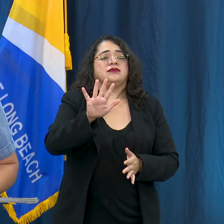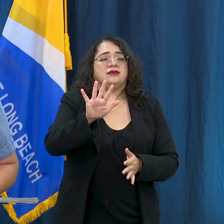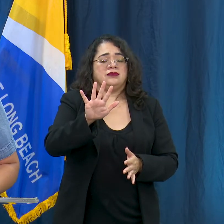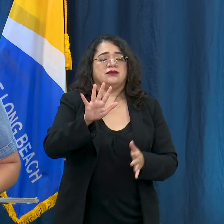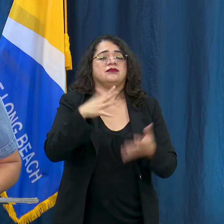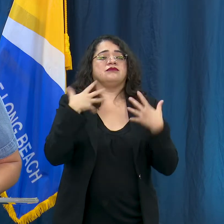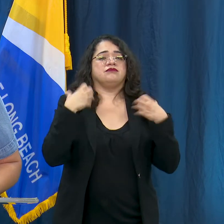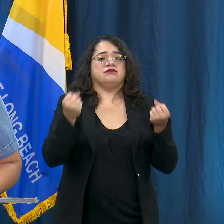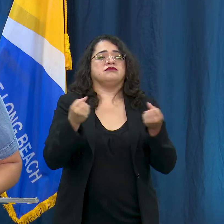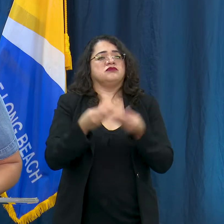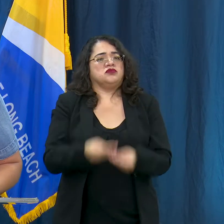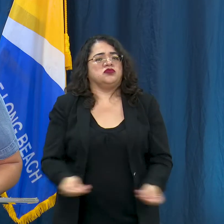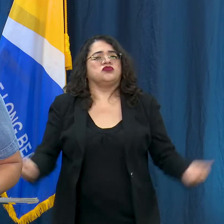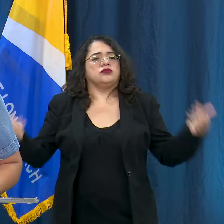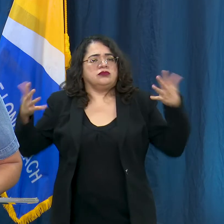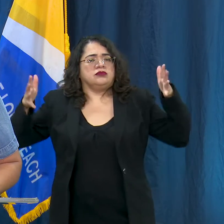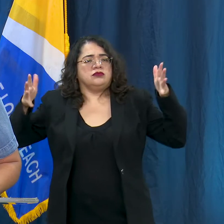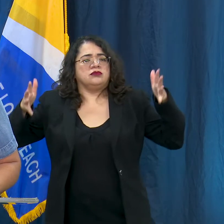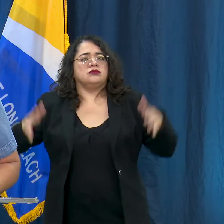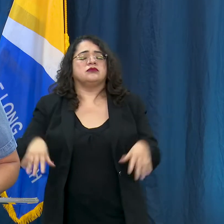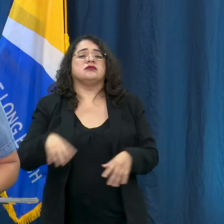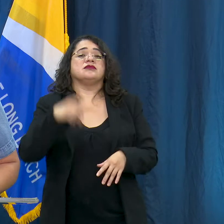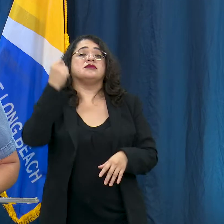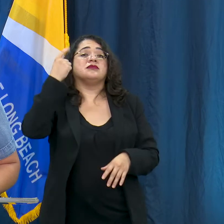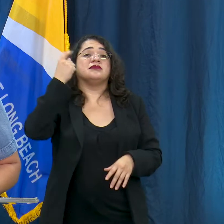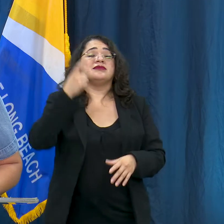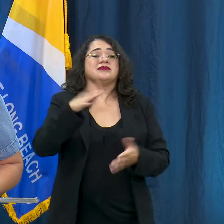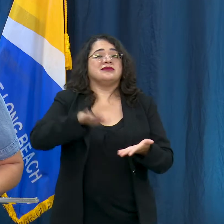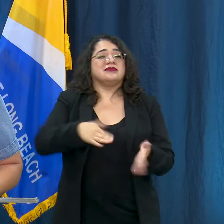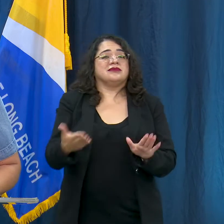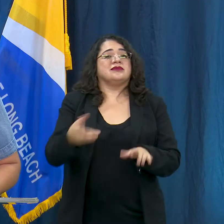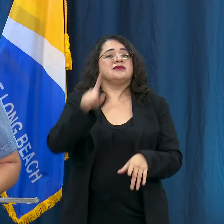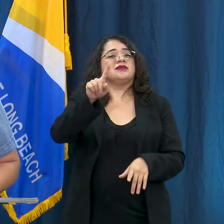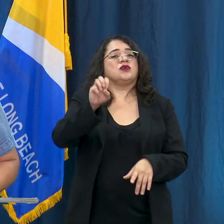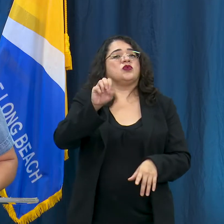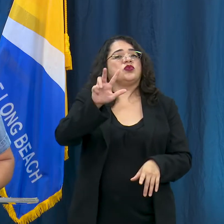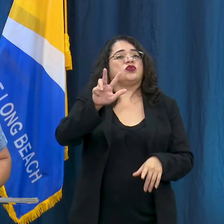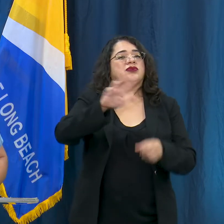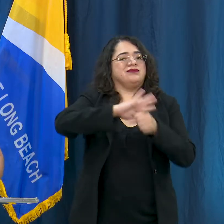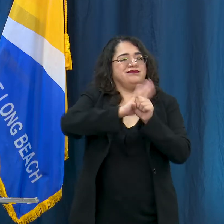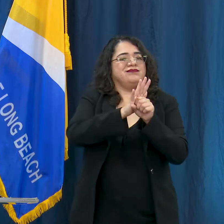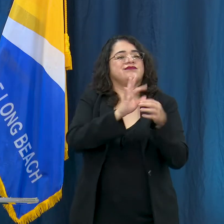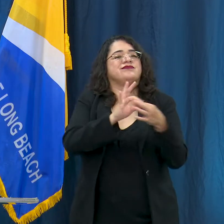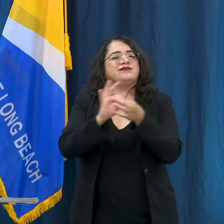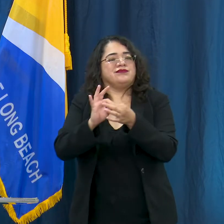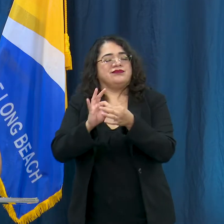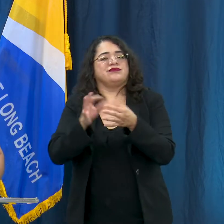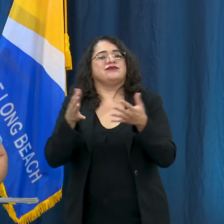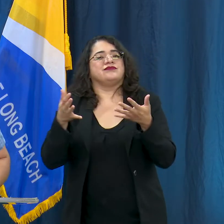in Osen twist si en inform are que hemos perdido asiento tres personas residentes